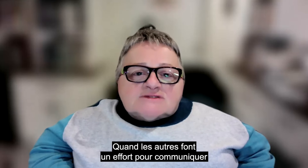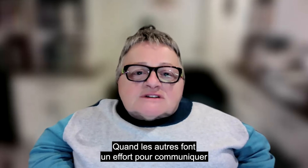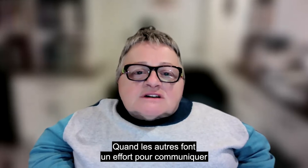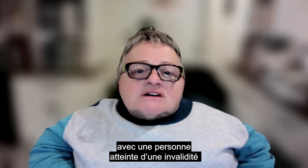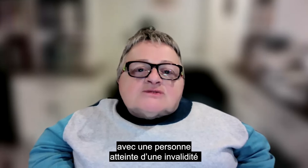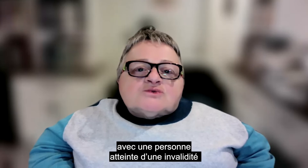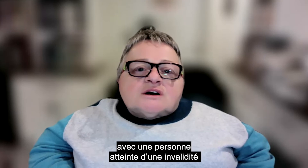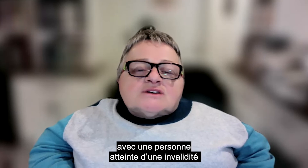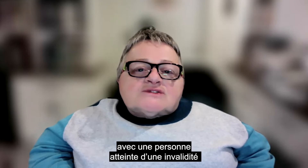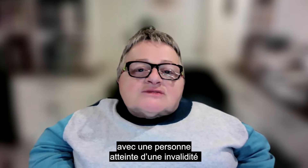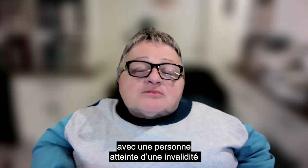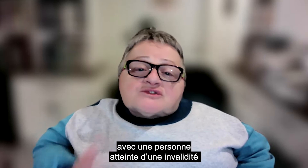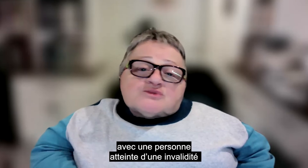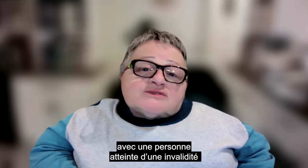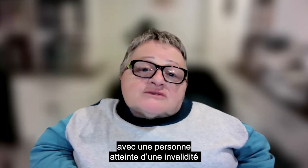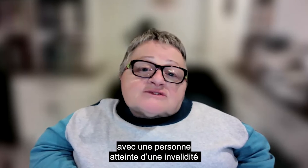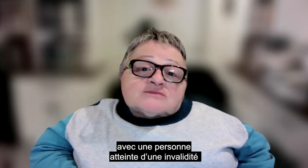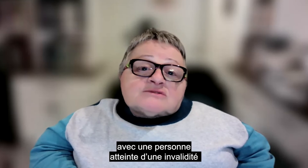Merci d’avoir regardé cette courte vidéo